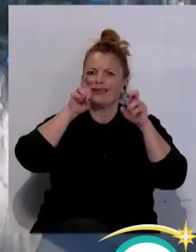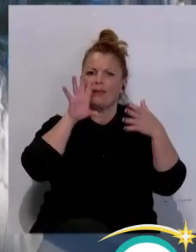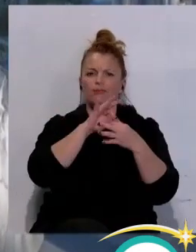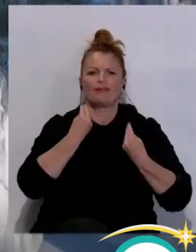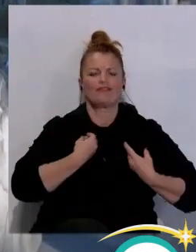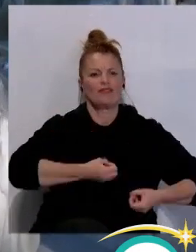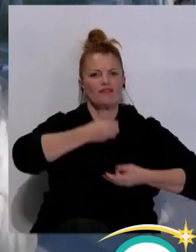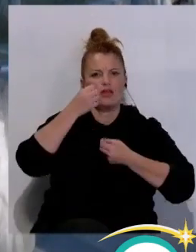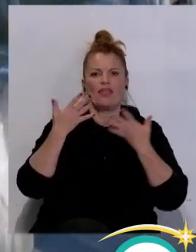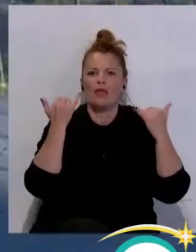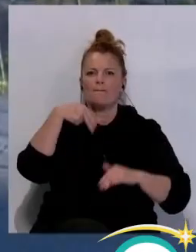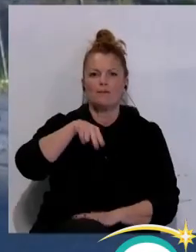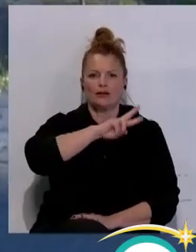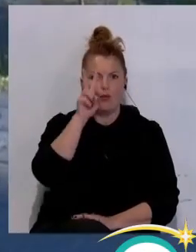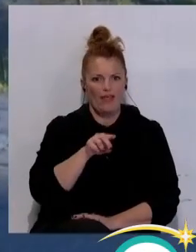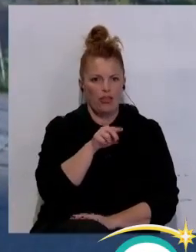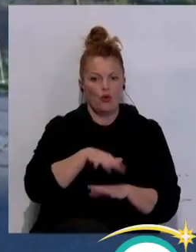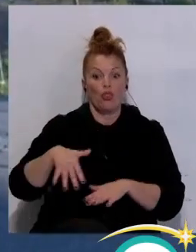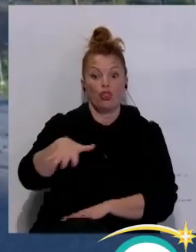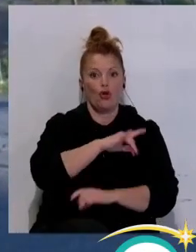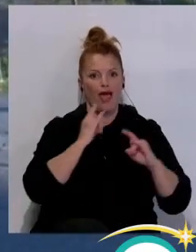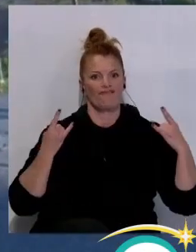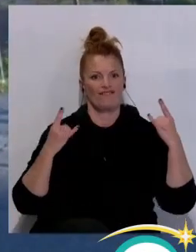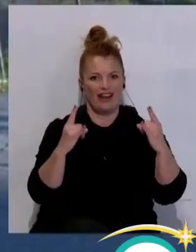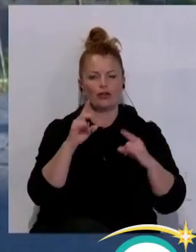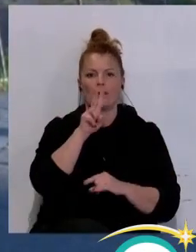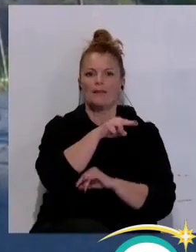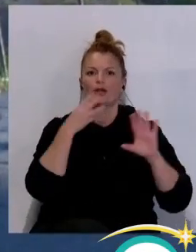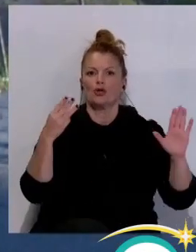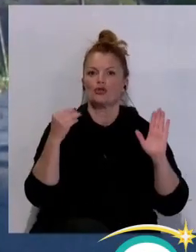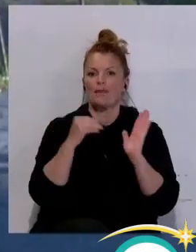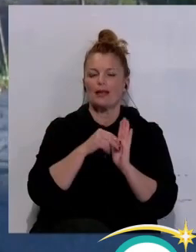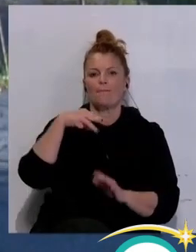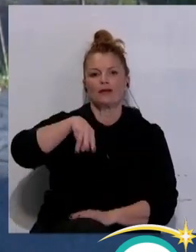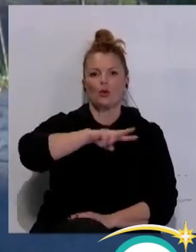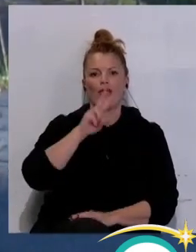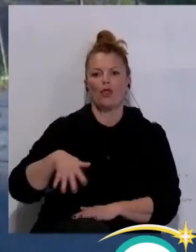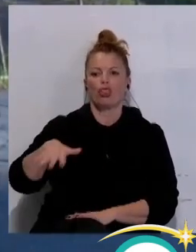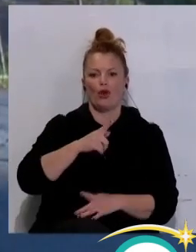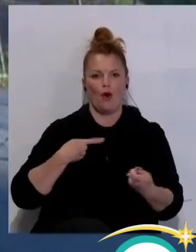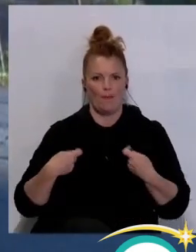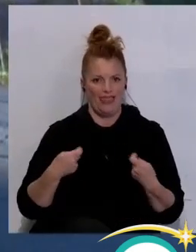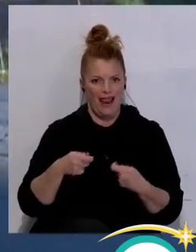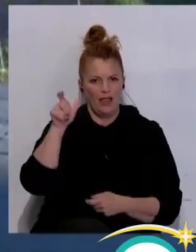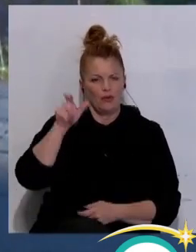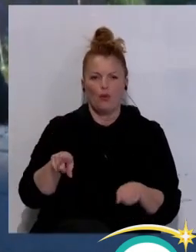10,000 m cu de zonas verdes y 2000 m cu de zonas comerciales González ha agradecido a todos los